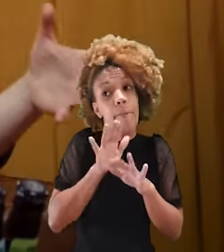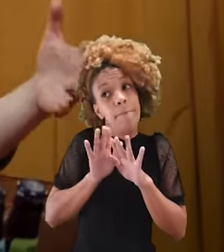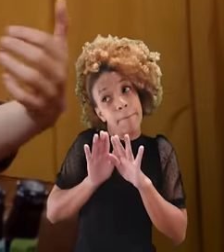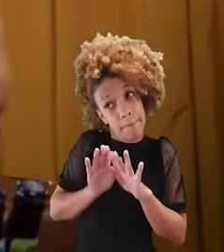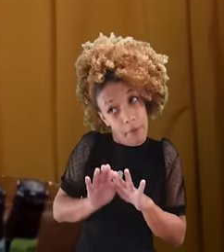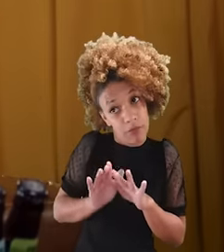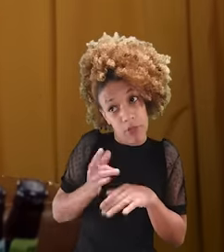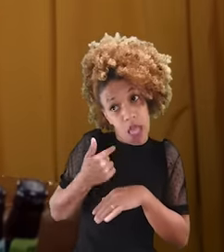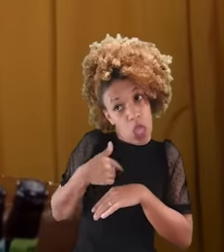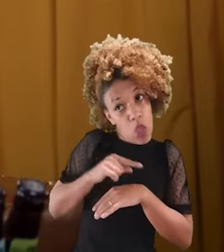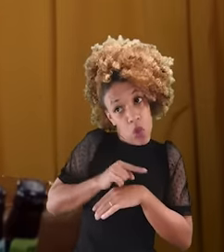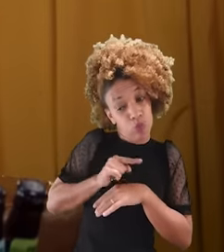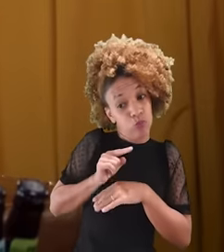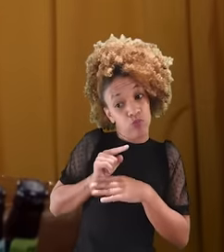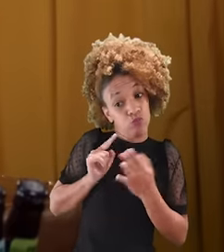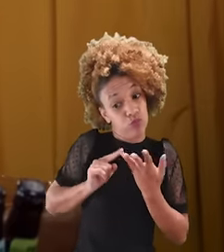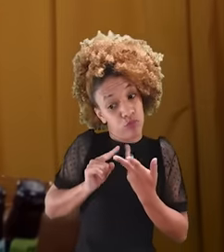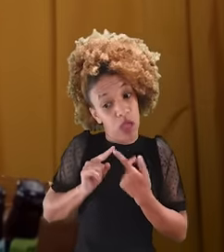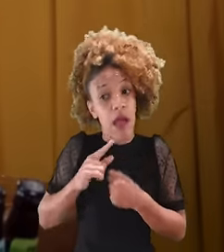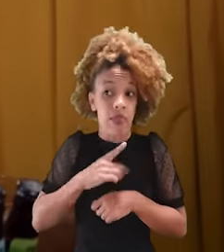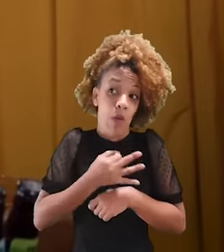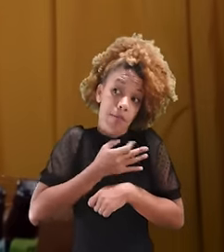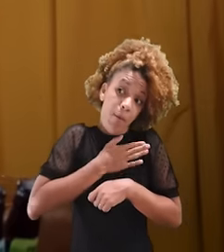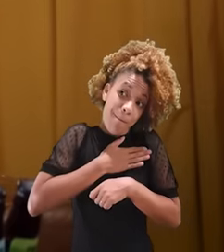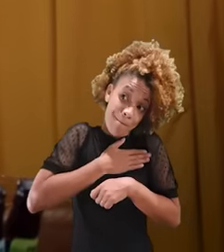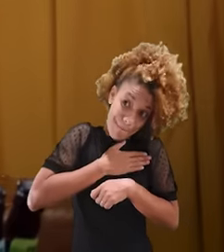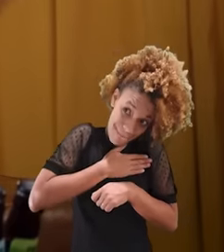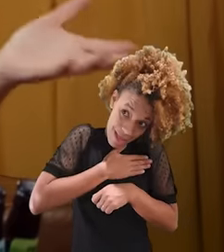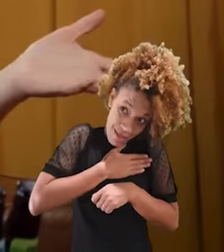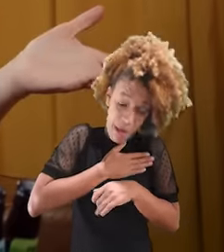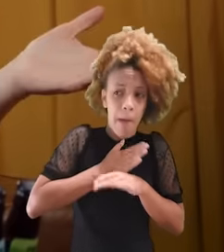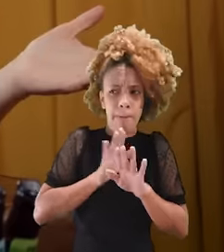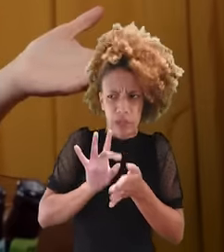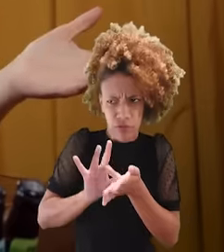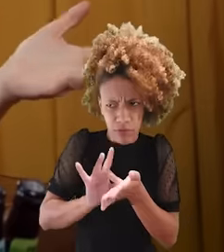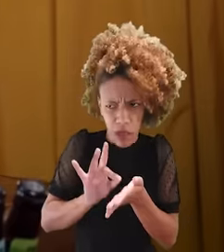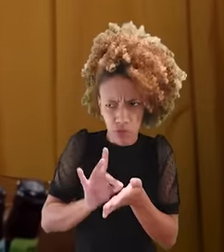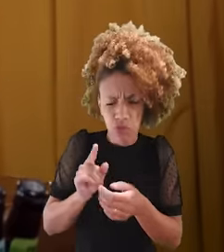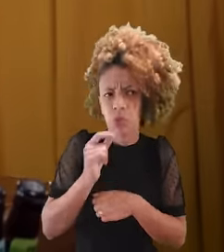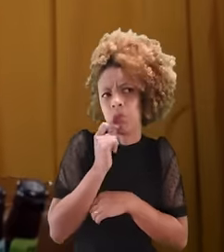olha eu não sou juiz Eu tenho um ponto de vista meu dentro é verdade sim n quem sou eu para dizer